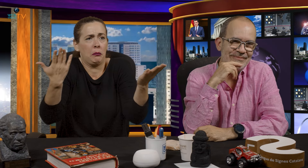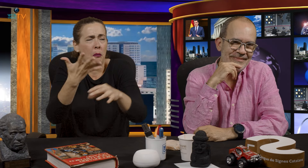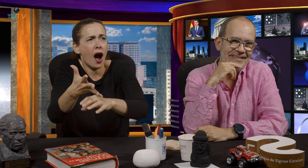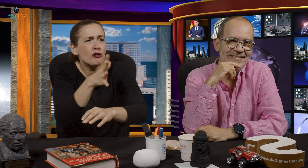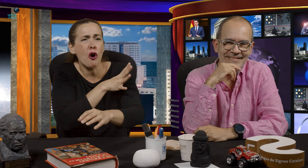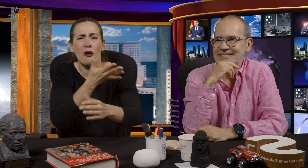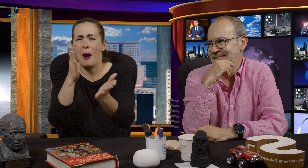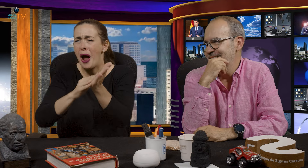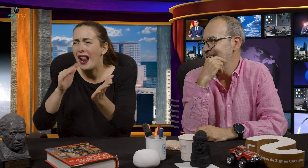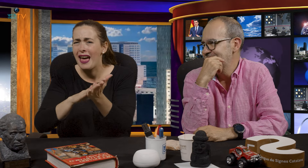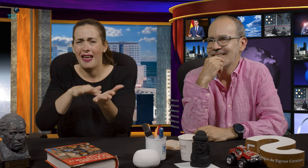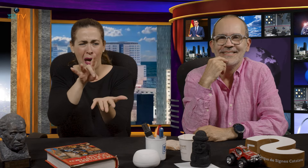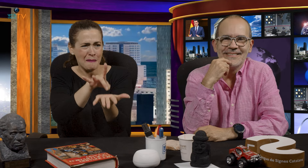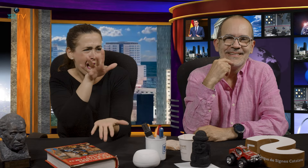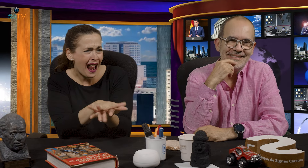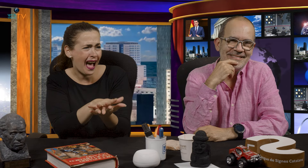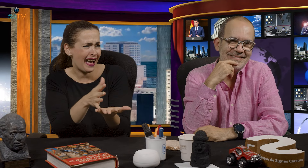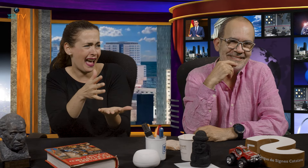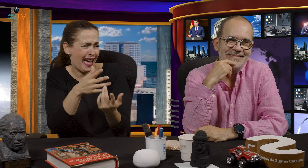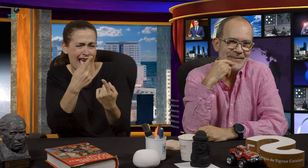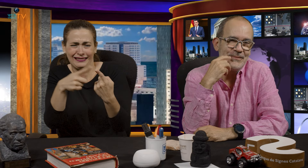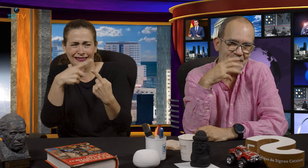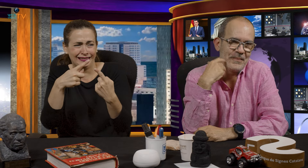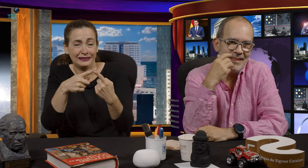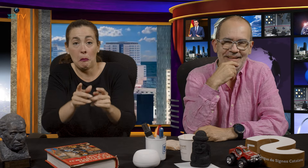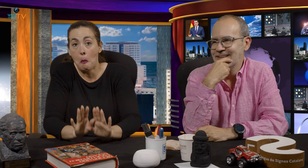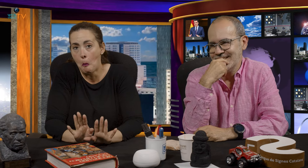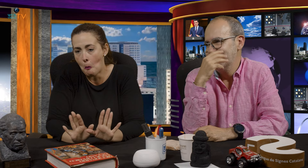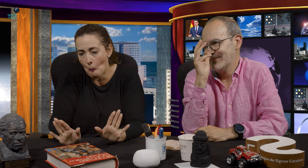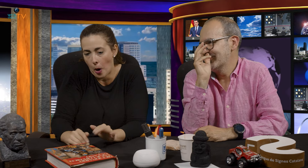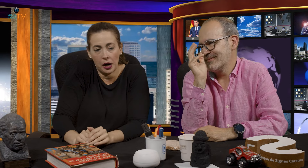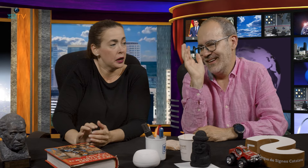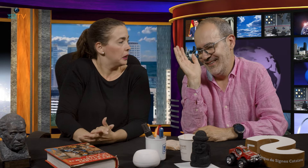que tenemos en España, en Mallorca, Valencia, Málaga, y tantos otros sitios.